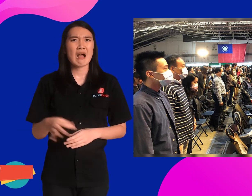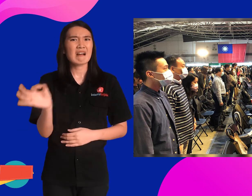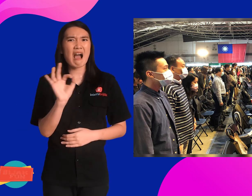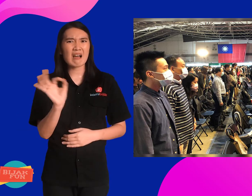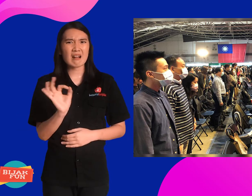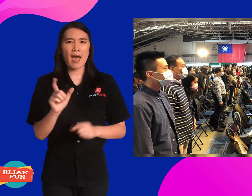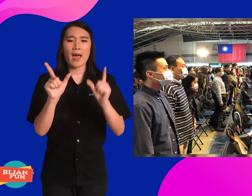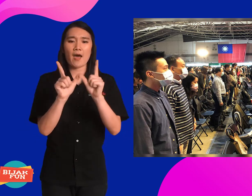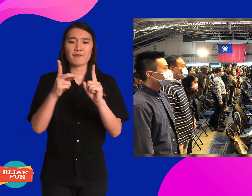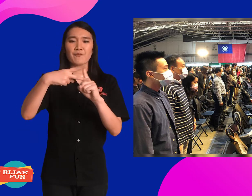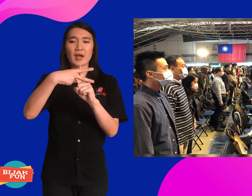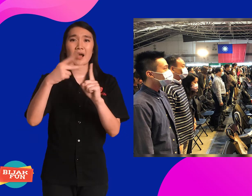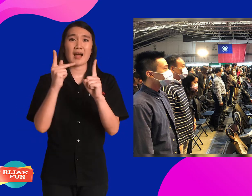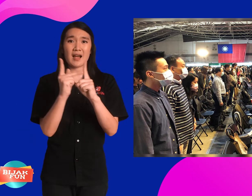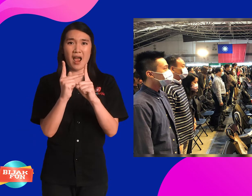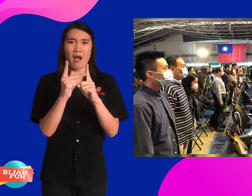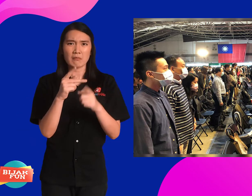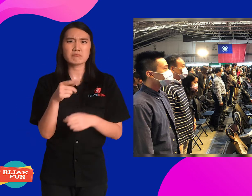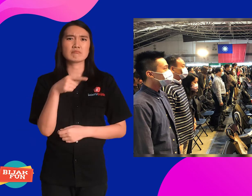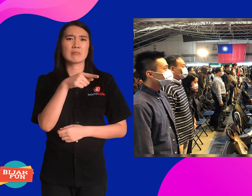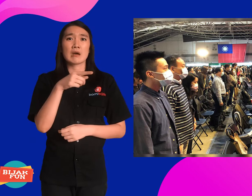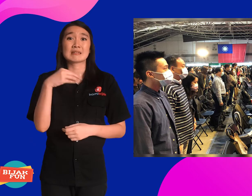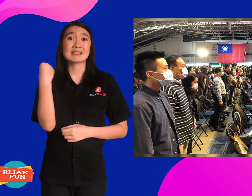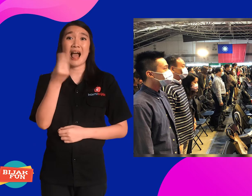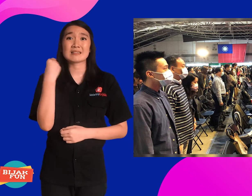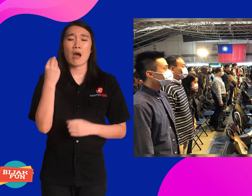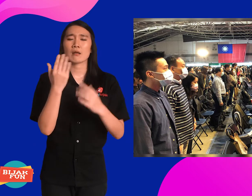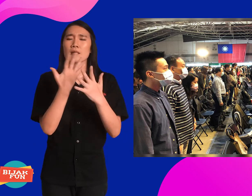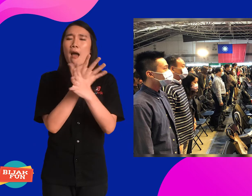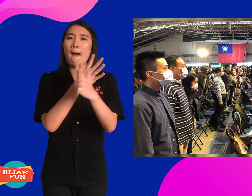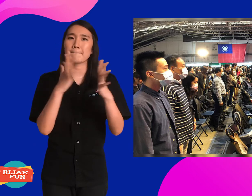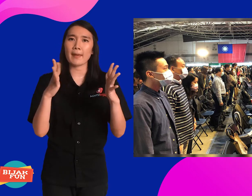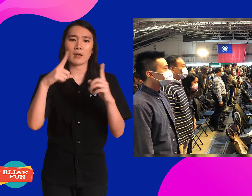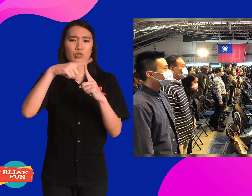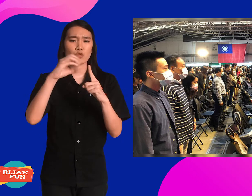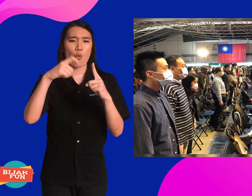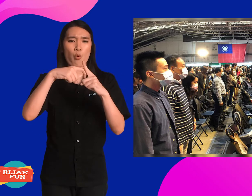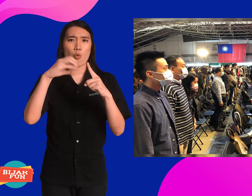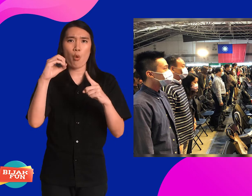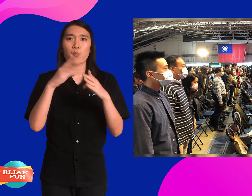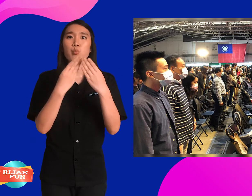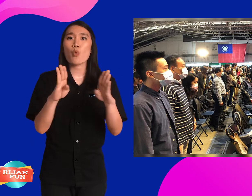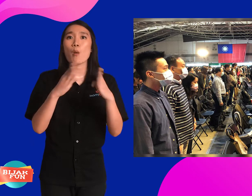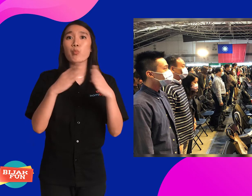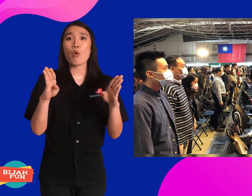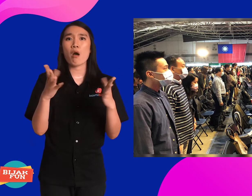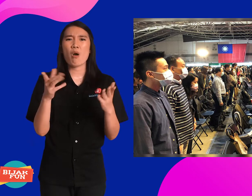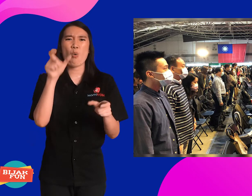Tidak ada WFH, kondisi jalanan ramai, toko buka.